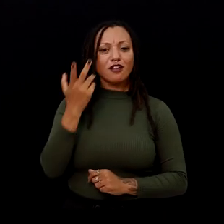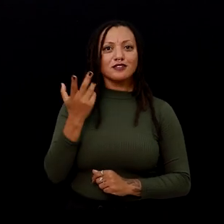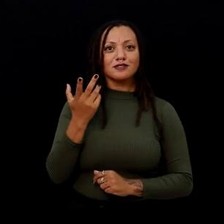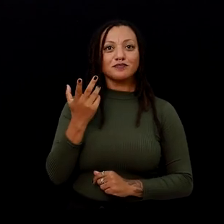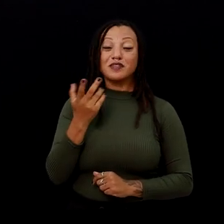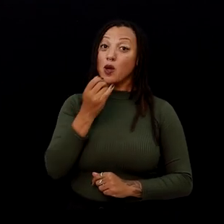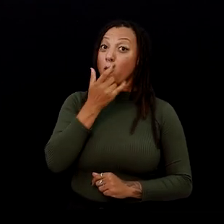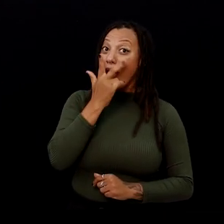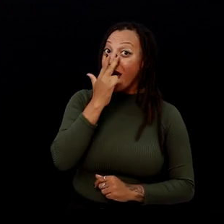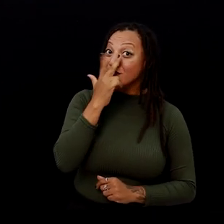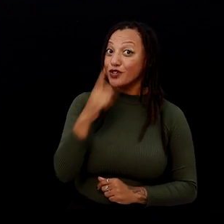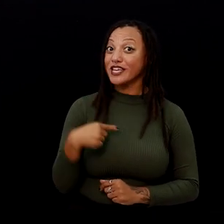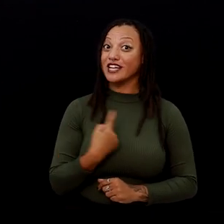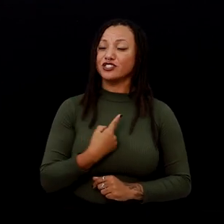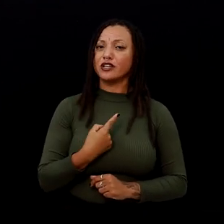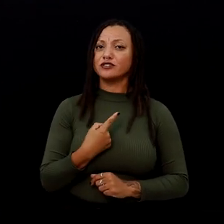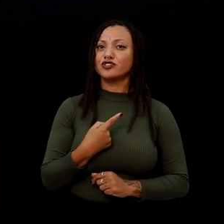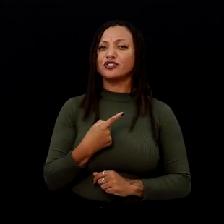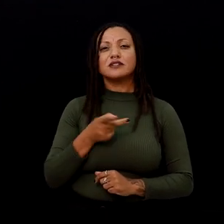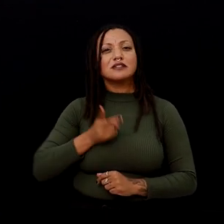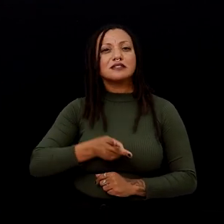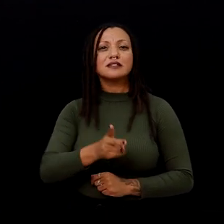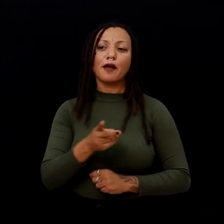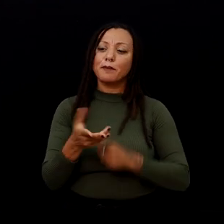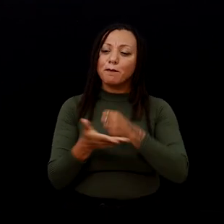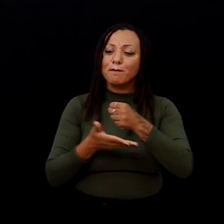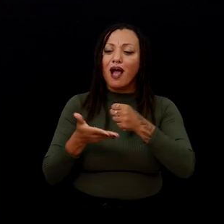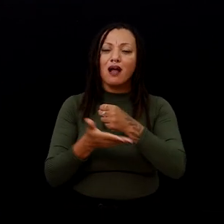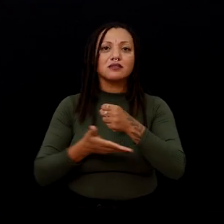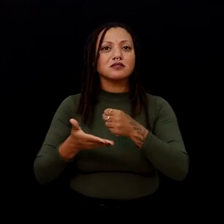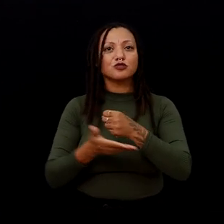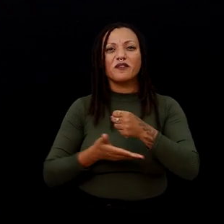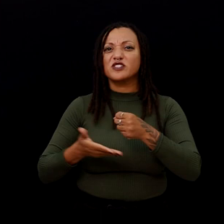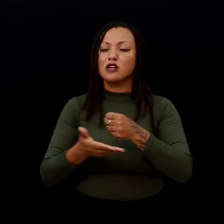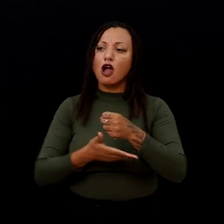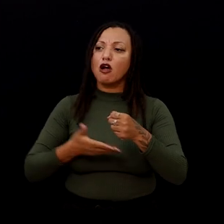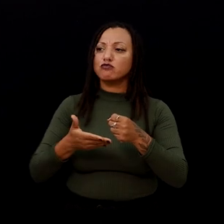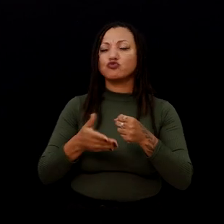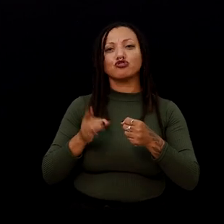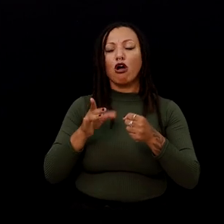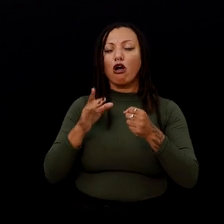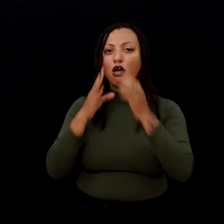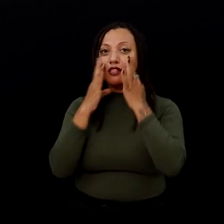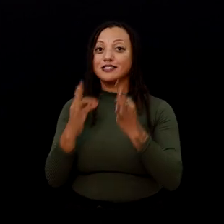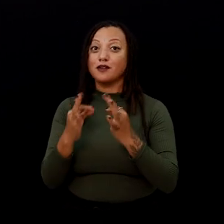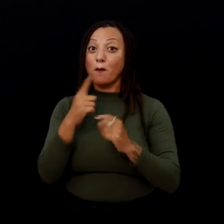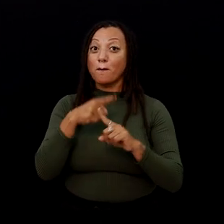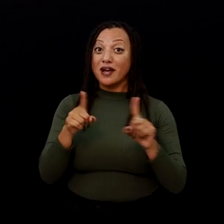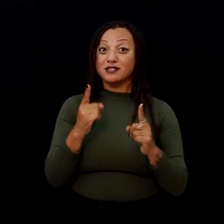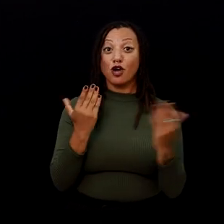para coisas um pouco superficiais, porque quando você compara a questão do Damião com a Lucrécia